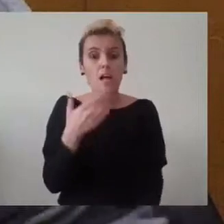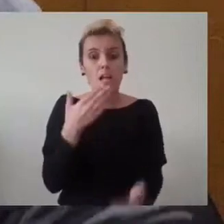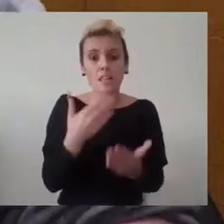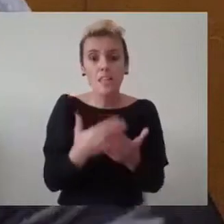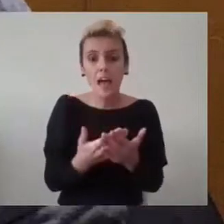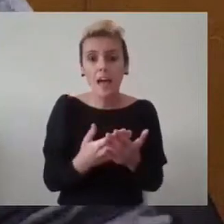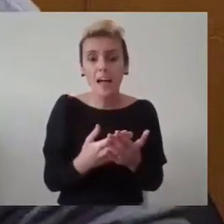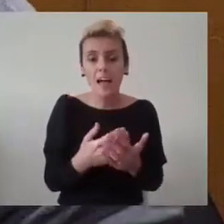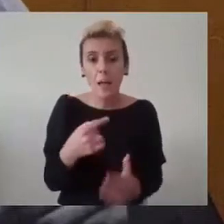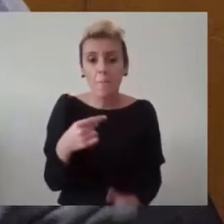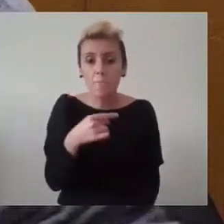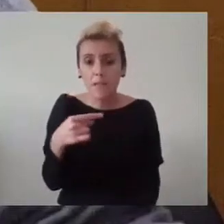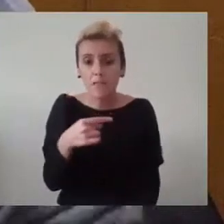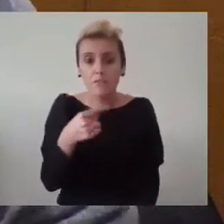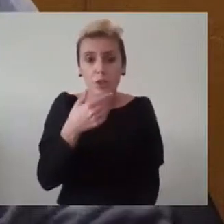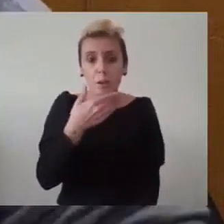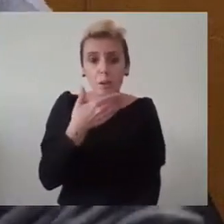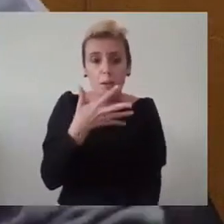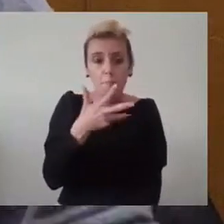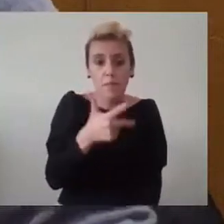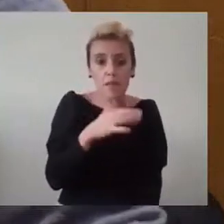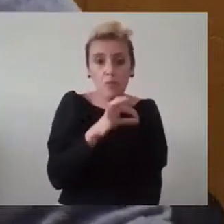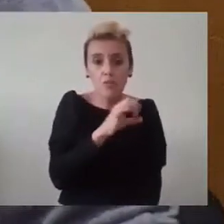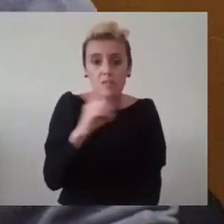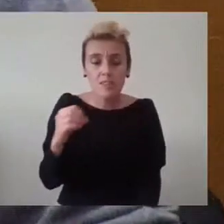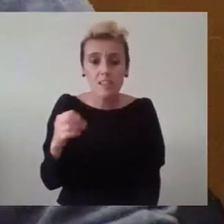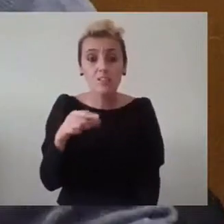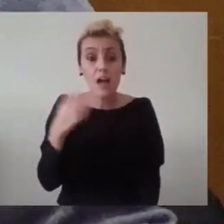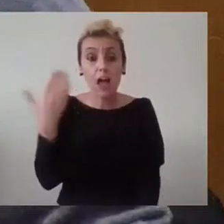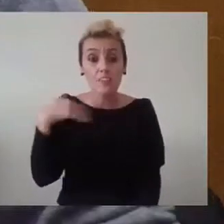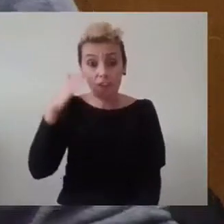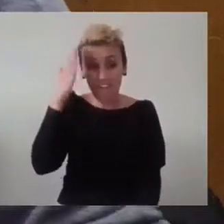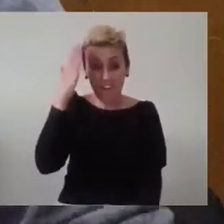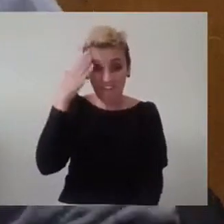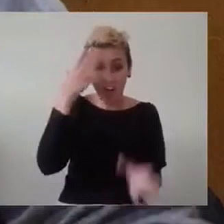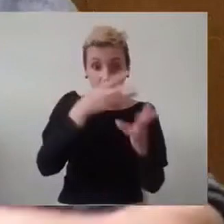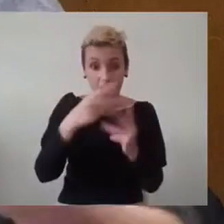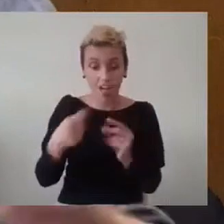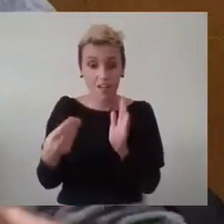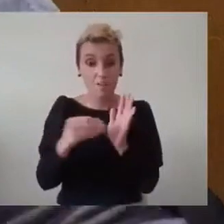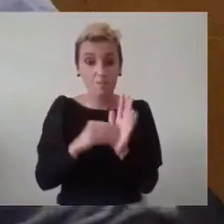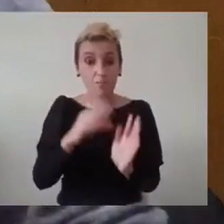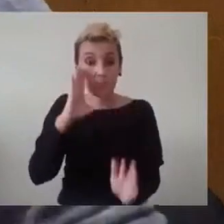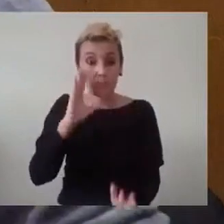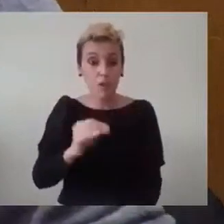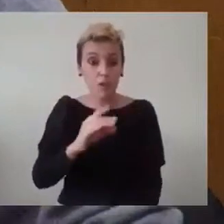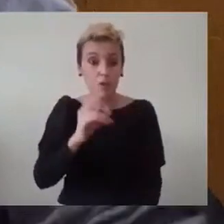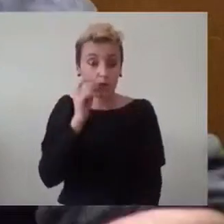1.877% do que aquilo que estava orçamentado. Eu não sei onde é que o senhor Deputado foi buscar o valor que